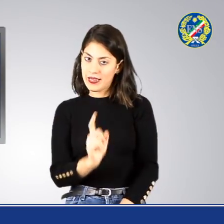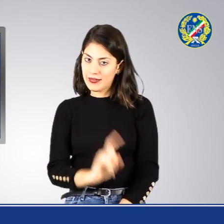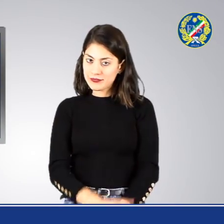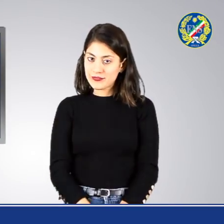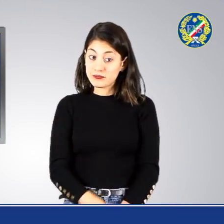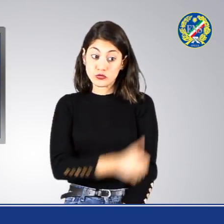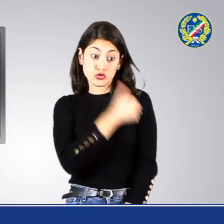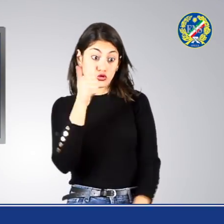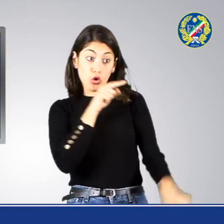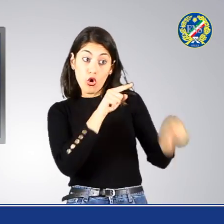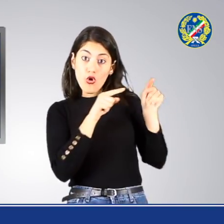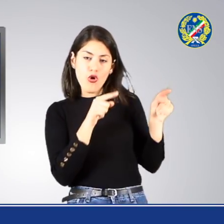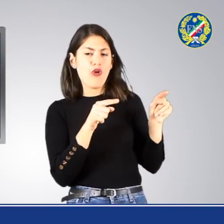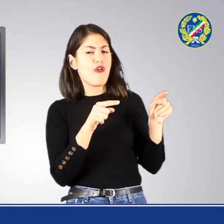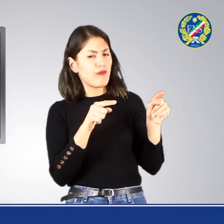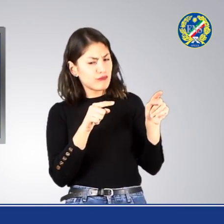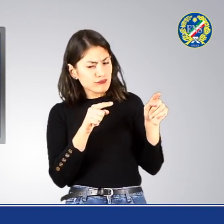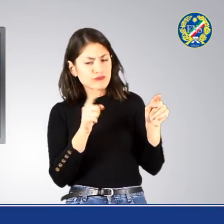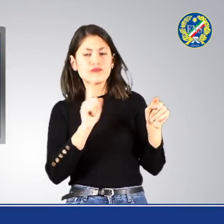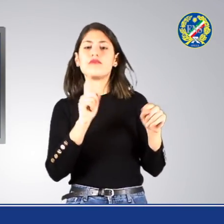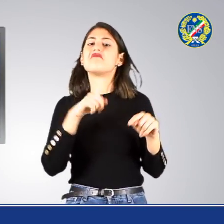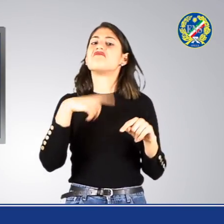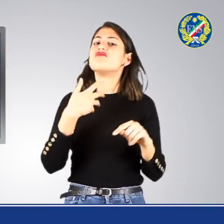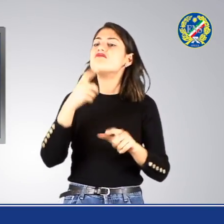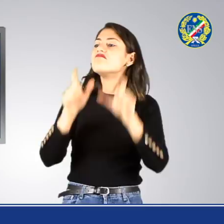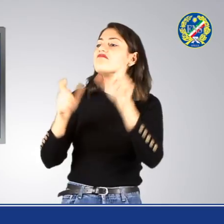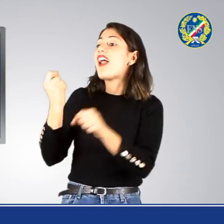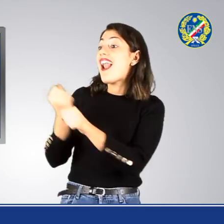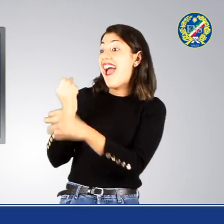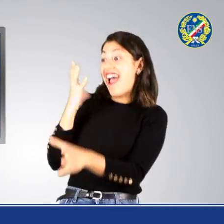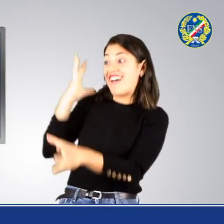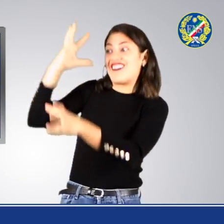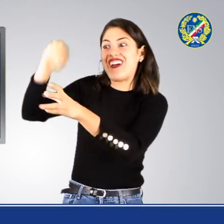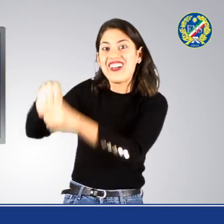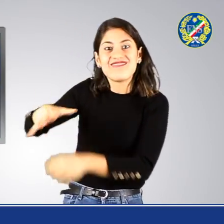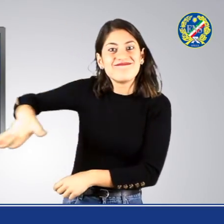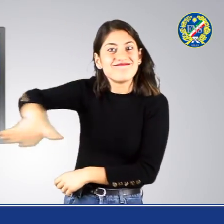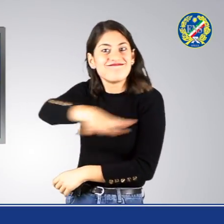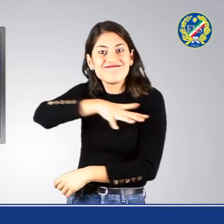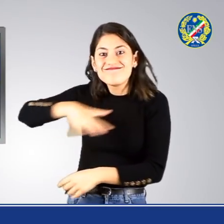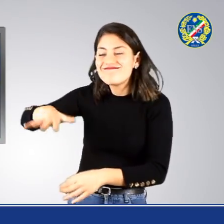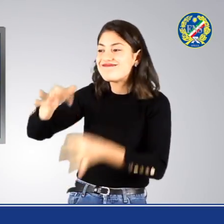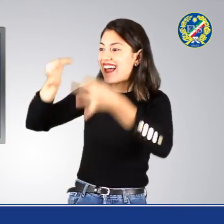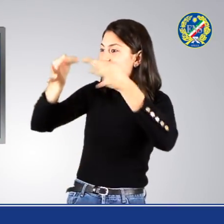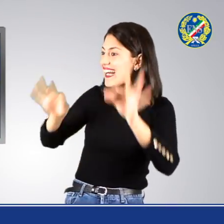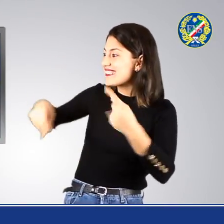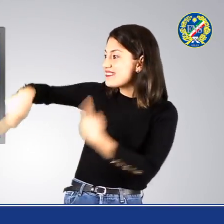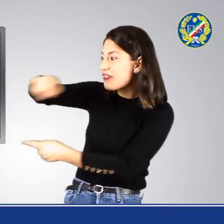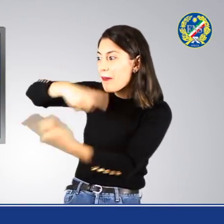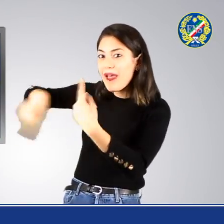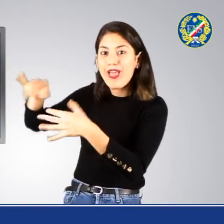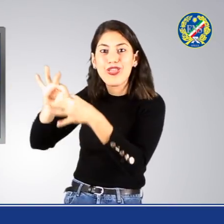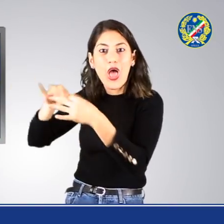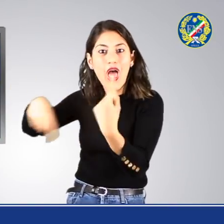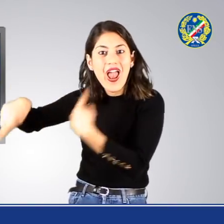ma anche essere pienamente inclusi e rispettati sul luogo di lavoro, fare carriera e accrescere le proprie